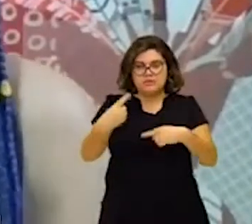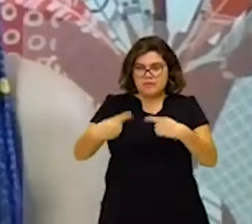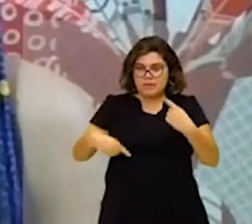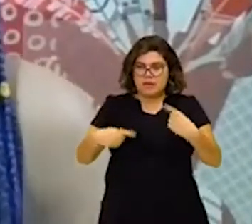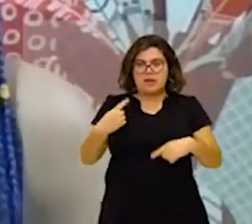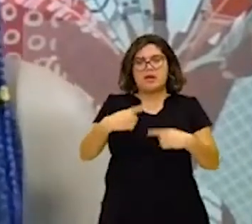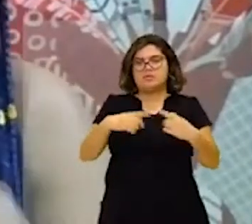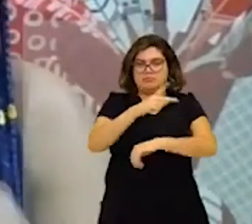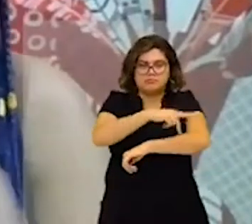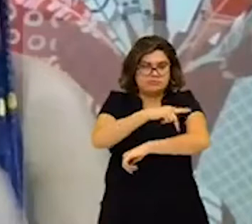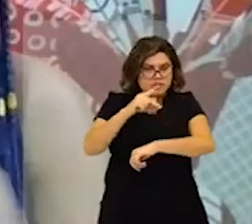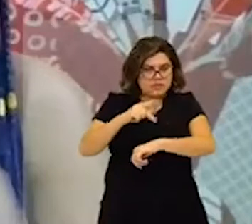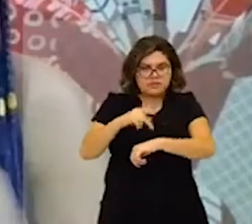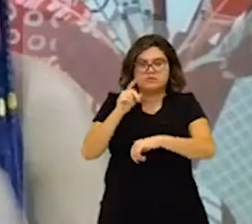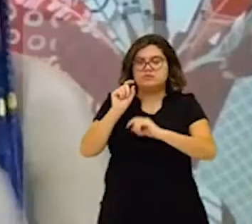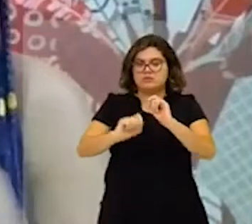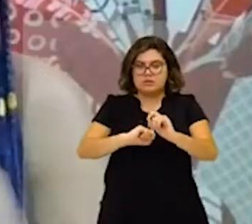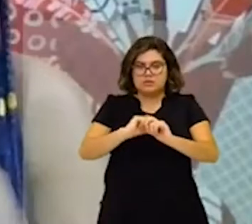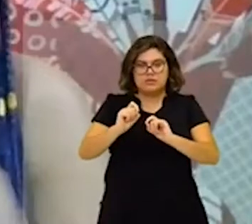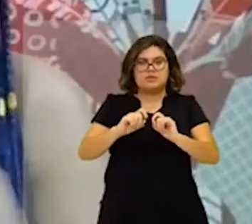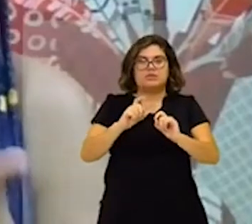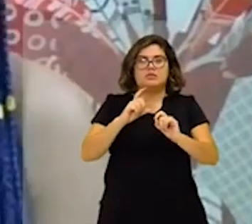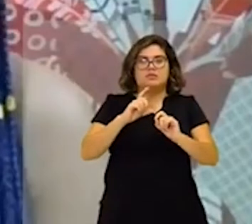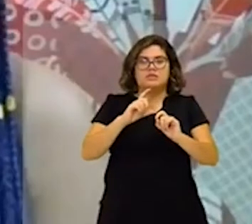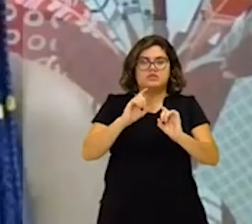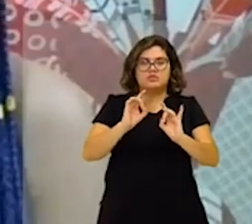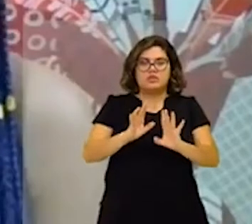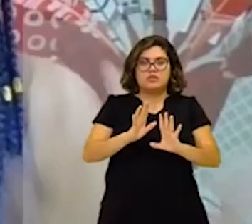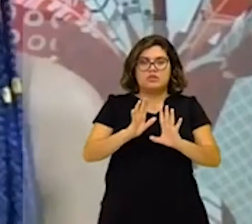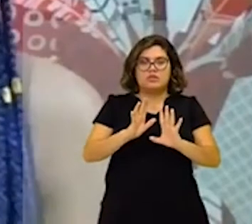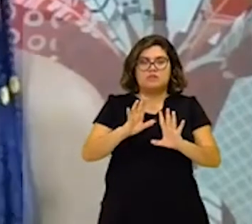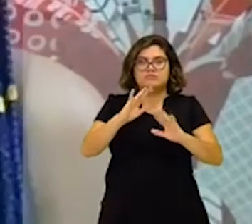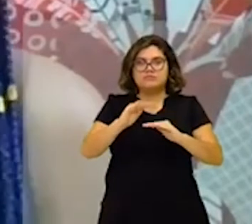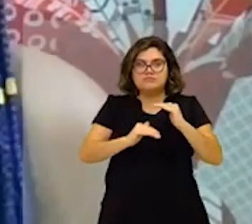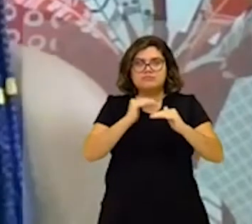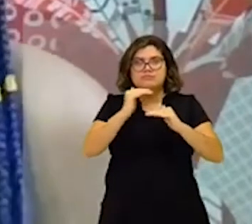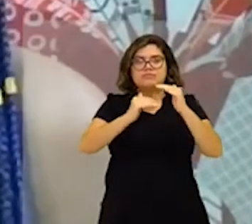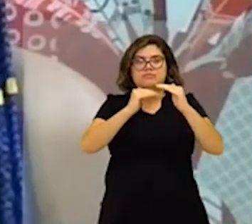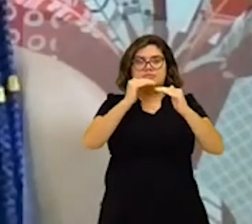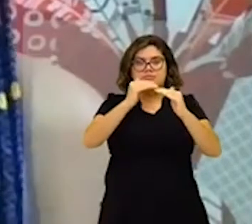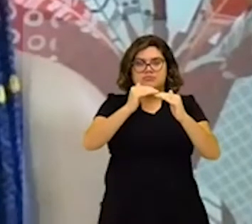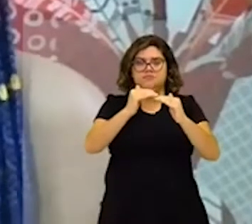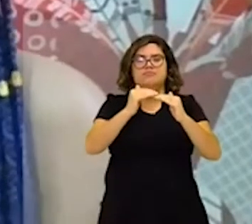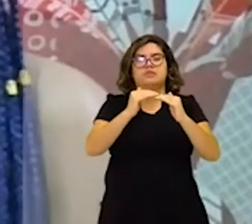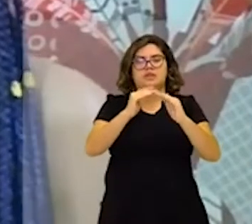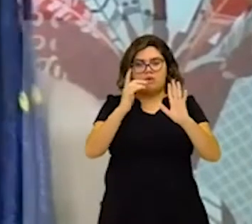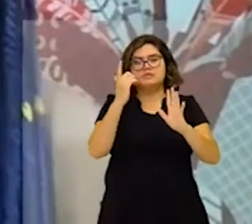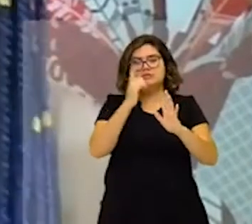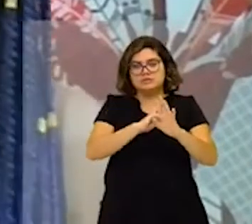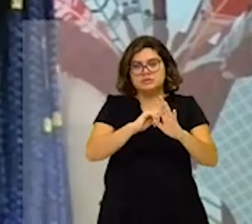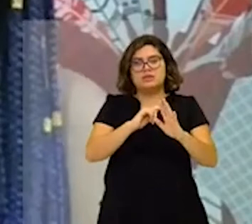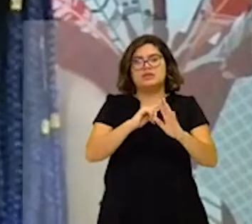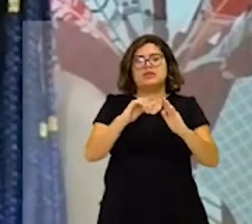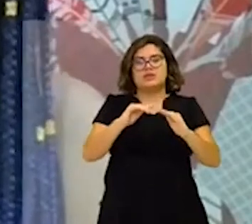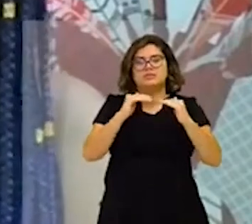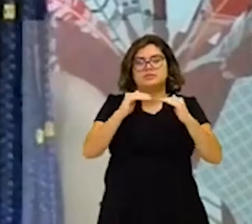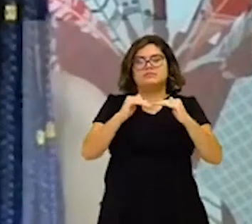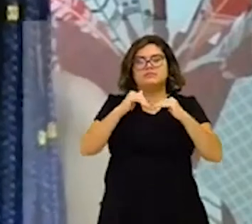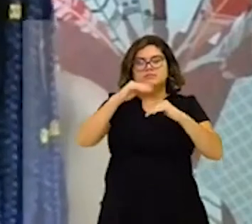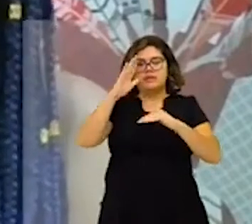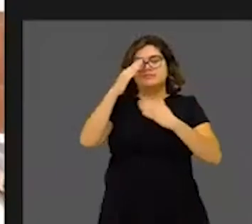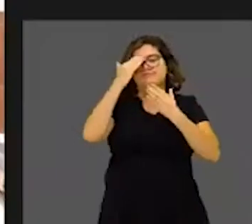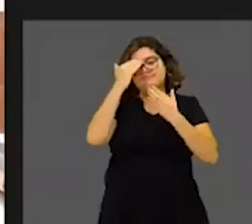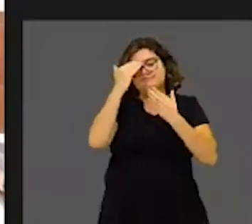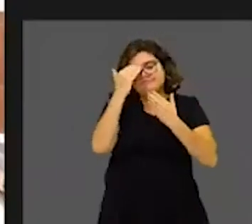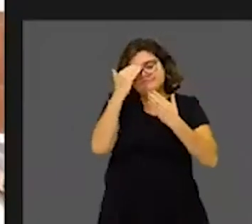que que aquele só o preço dele que ele avance cada vez mais muito obrigado obrigado a professora na